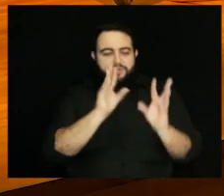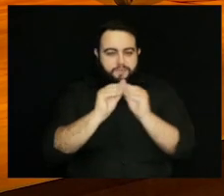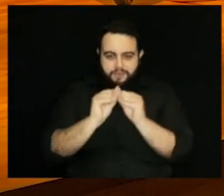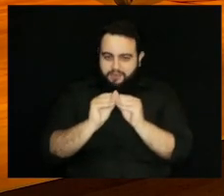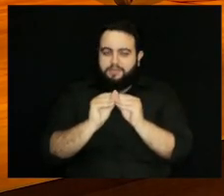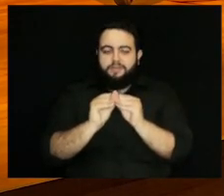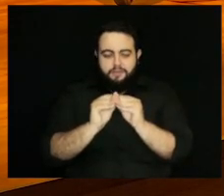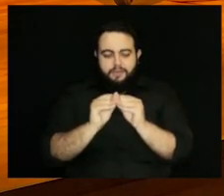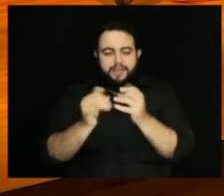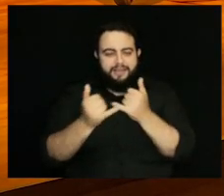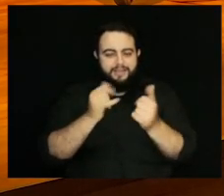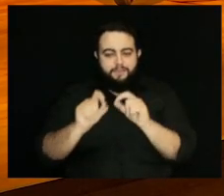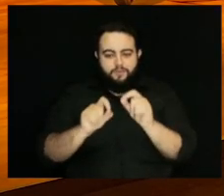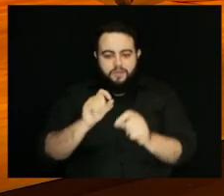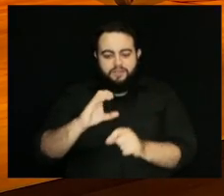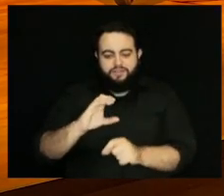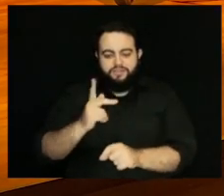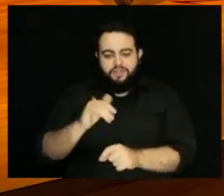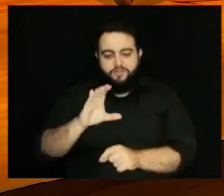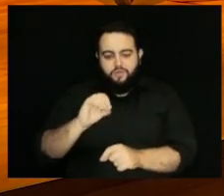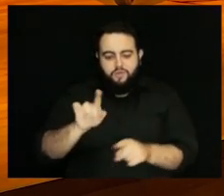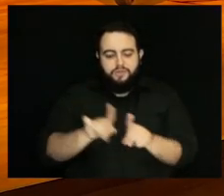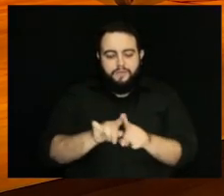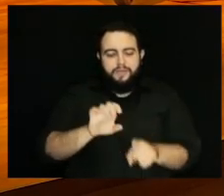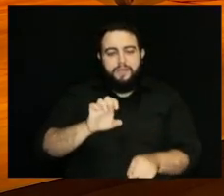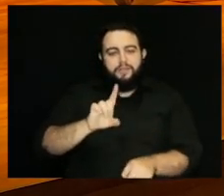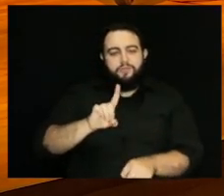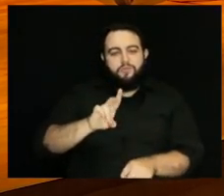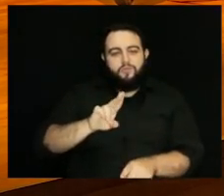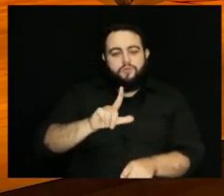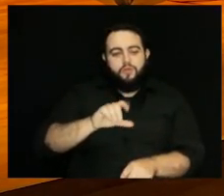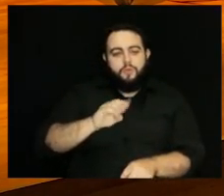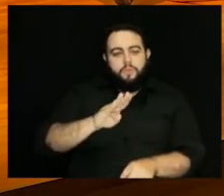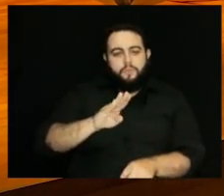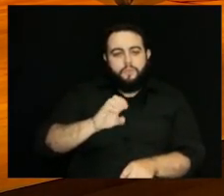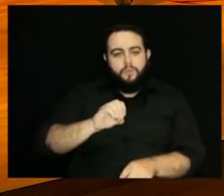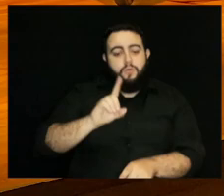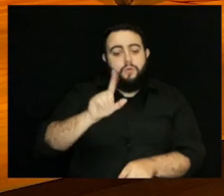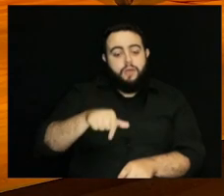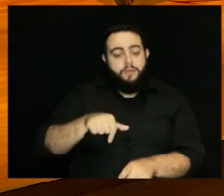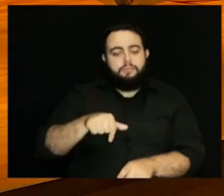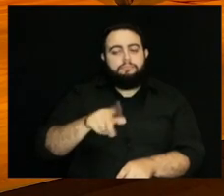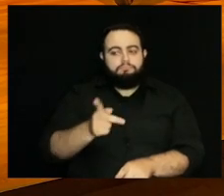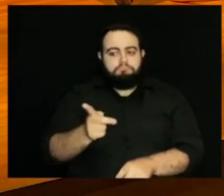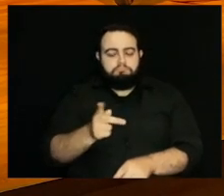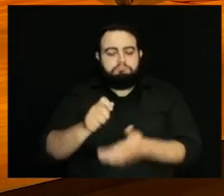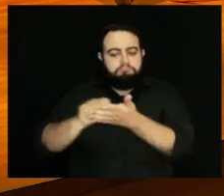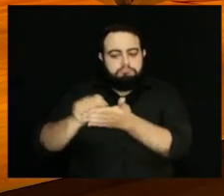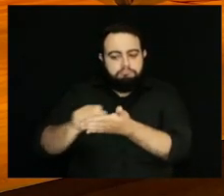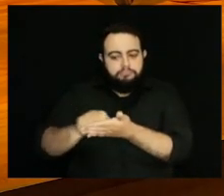o Chico e o Edu Lobo compuseram uma canção que todos vocês conhecem, que é Beatriz